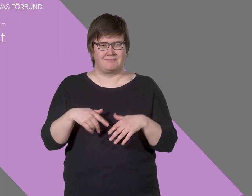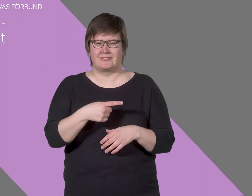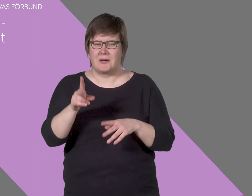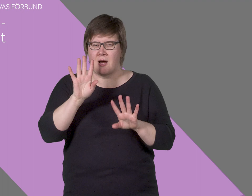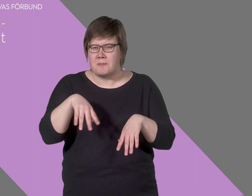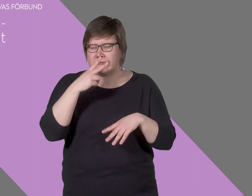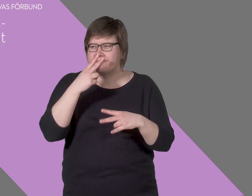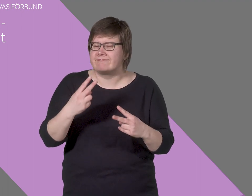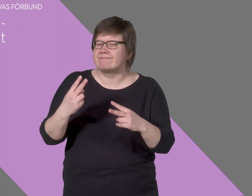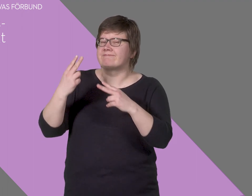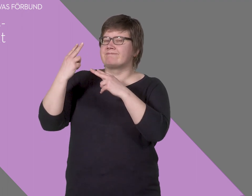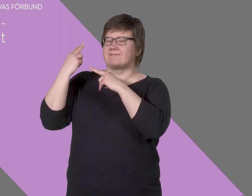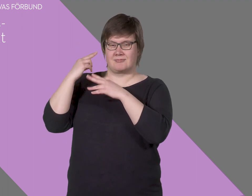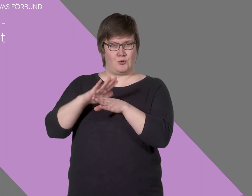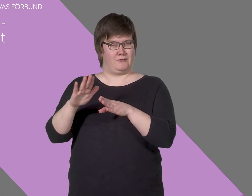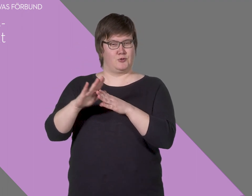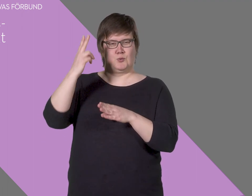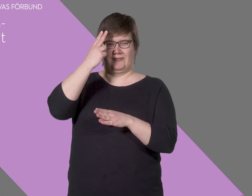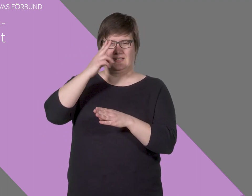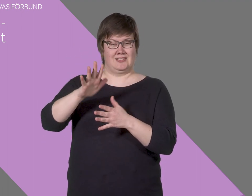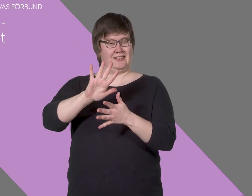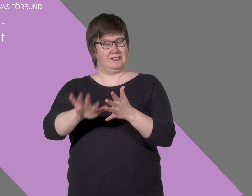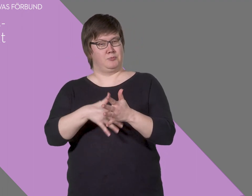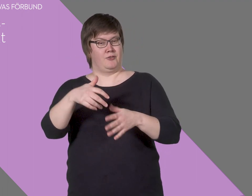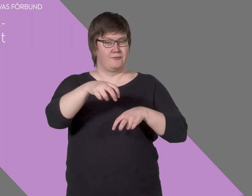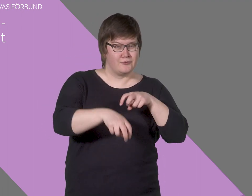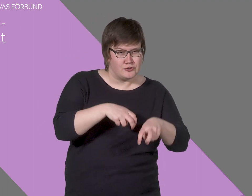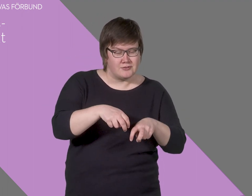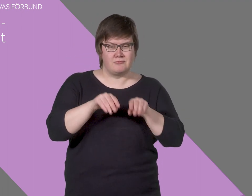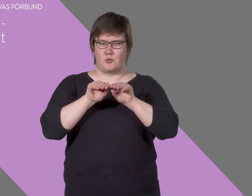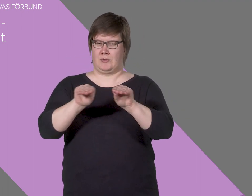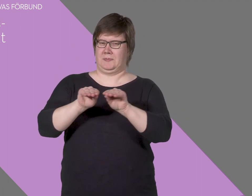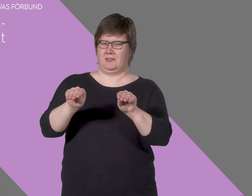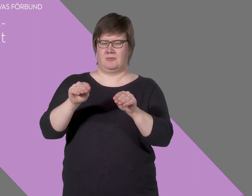blickade tillbaka på teckenspråks- forskningens och -utbildningens -